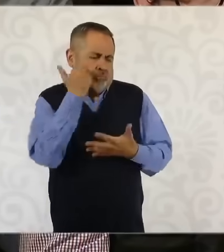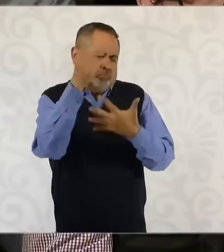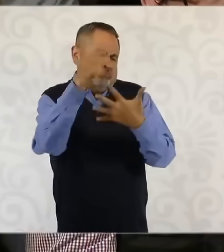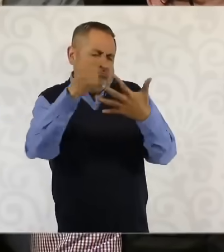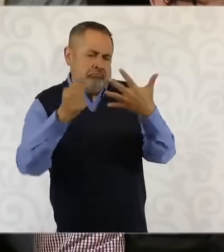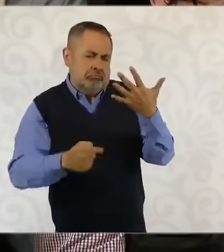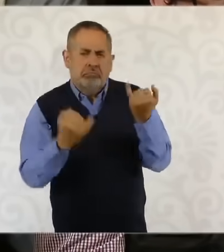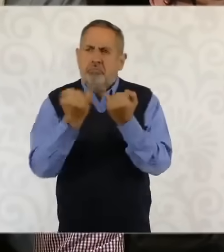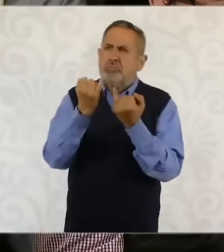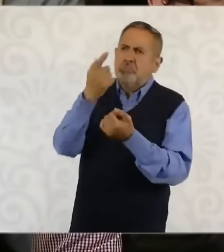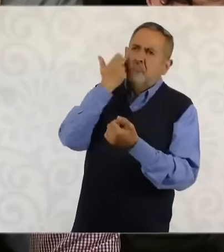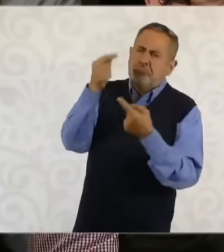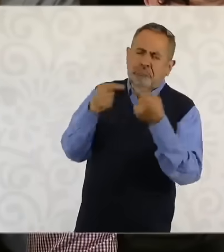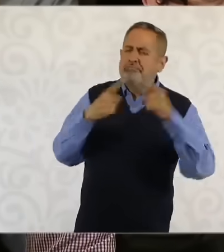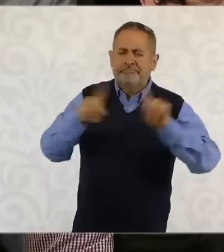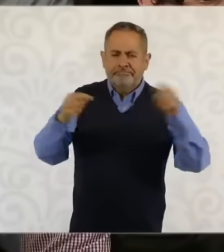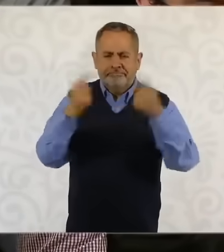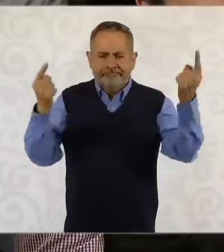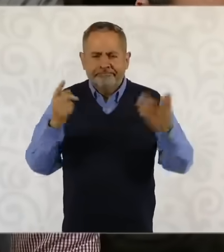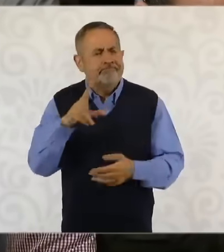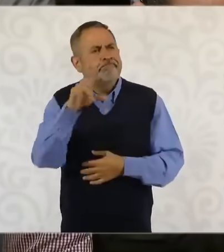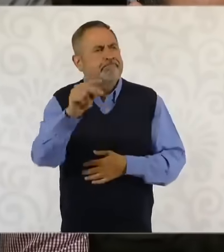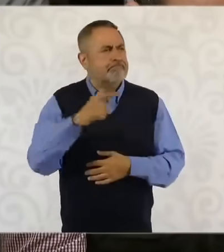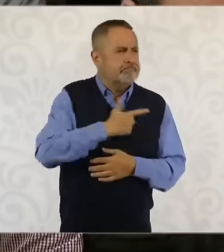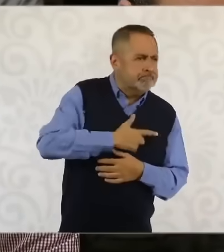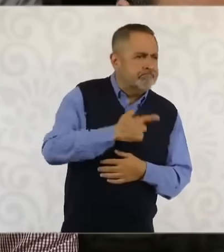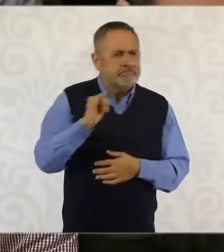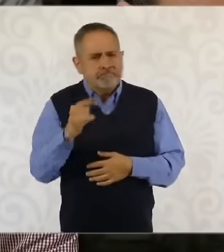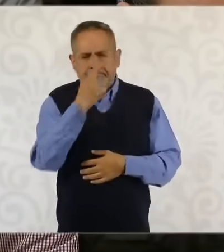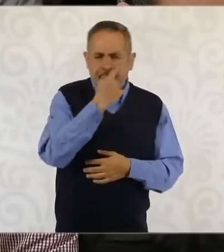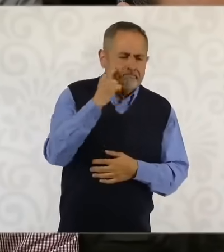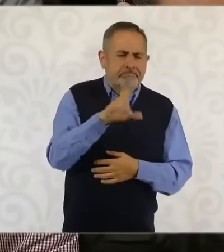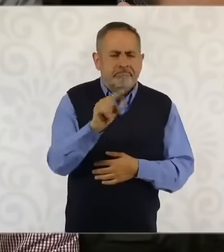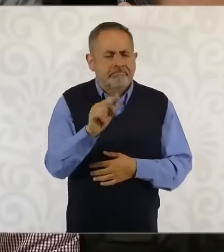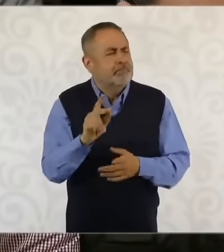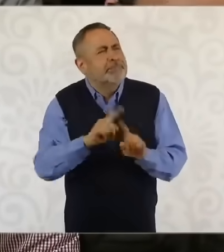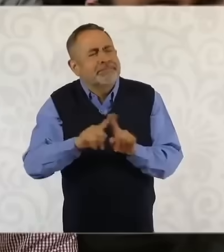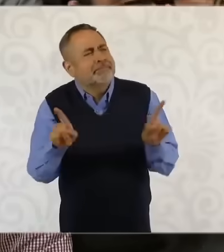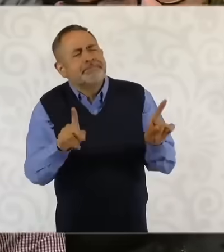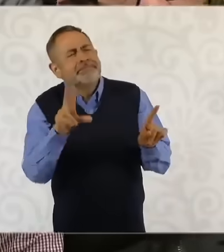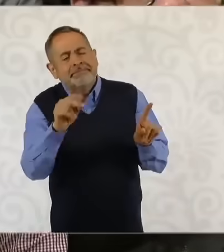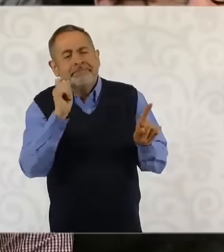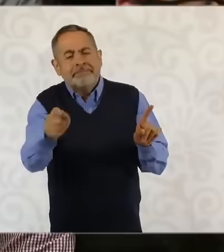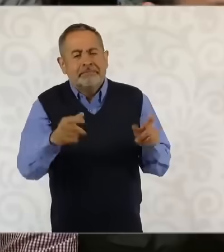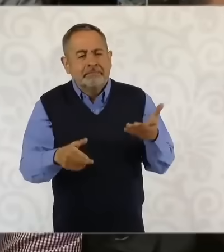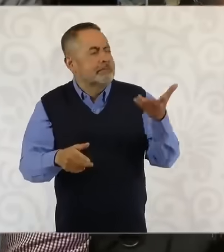no quisiera usted pero no no es cosa de que esto me gusta y esto no me gusta es porque el poder de